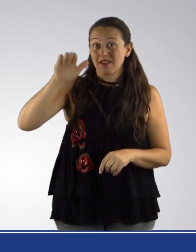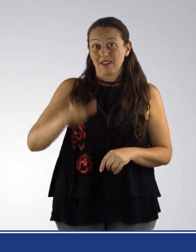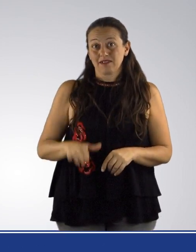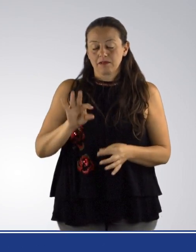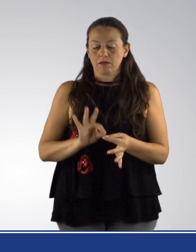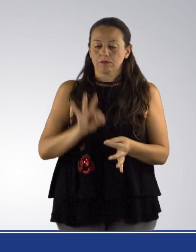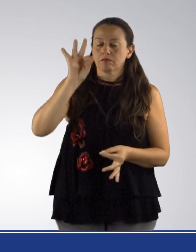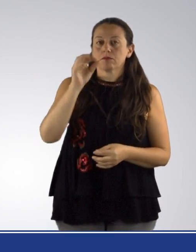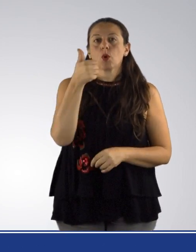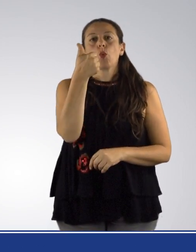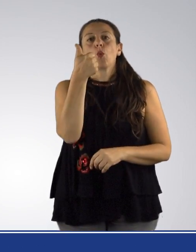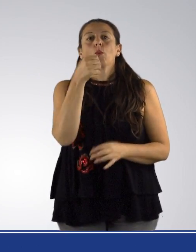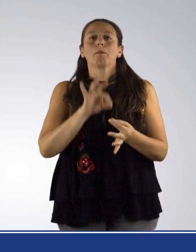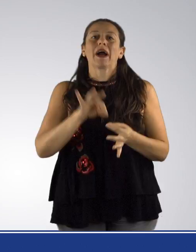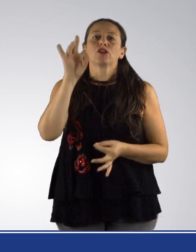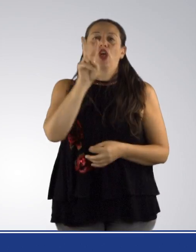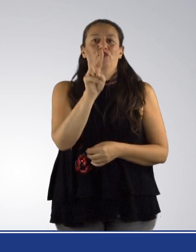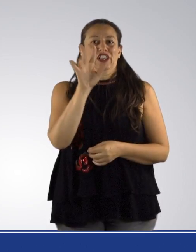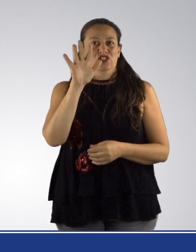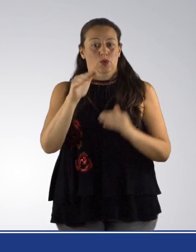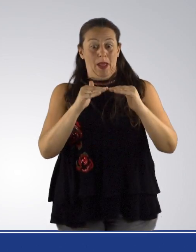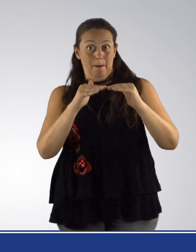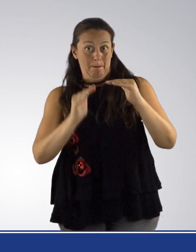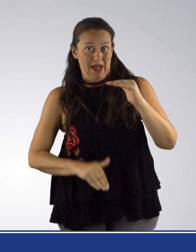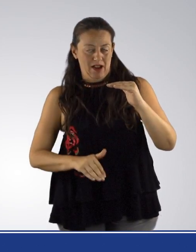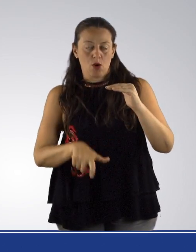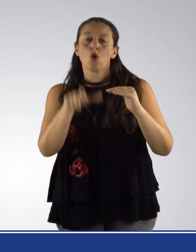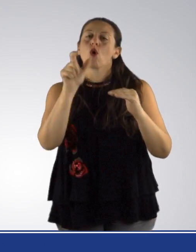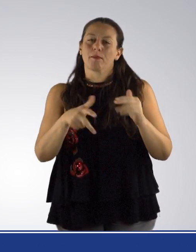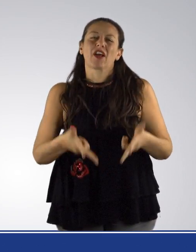che impongono l'utilizzo del seggiolino auto con rialzo e schienale